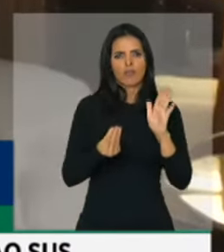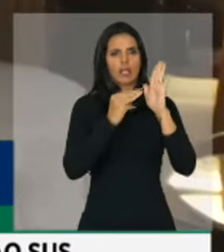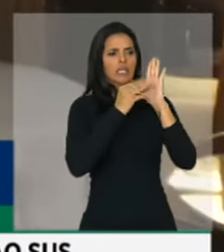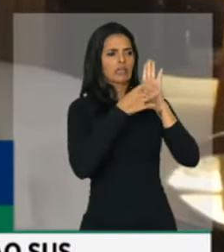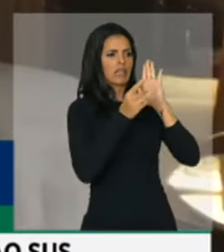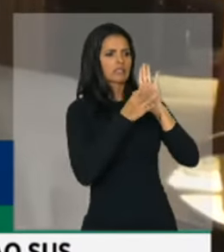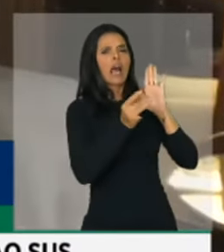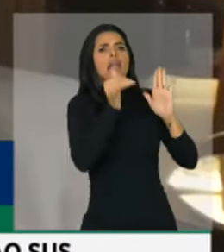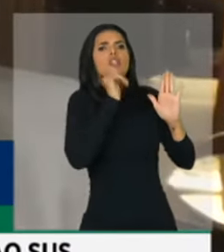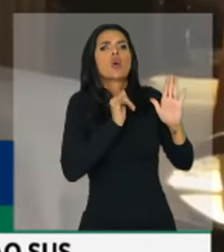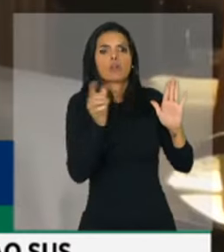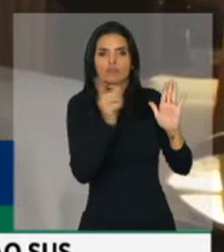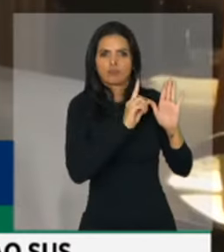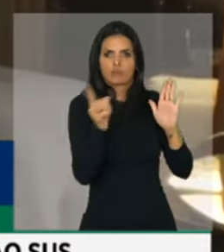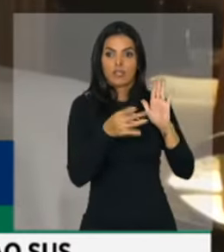APRESENTEI FOI AQUELE QUE EU APRESENTEI NA REUNIÃO DE